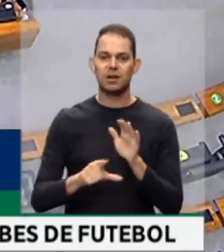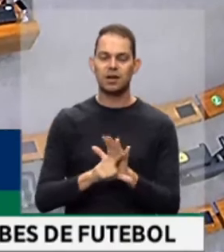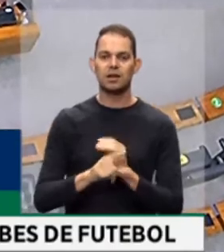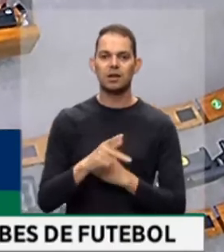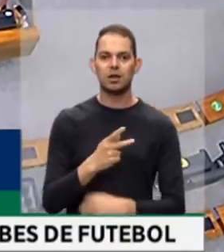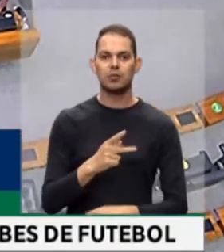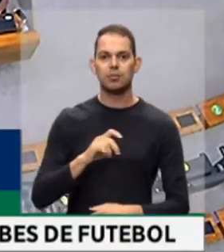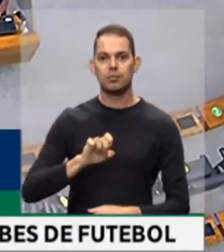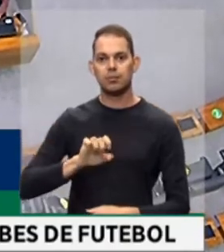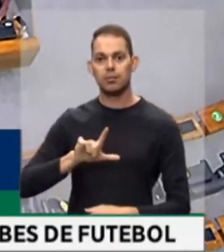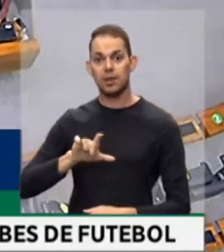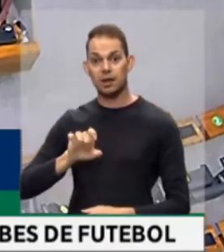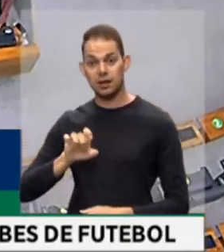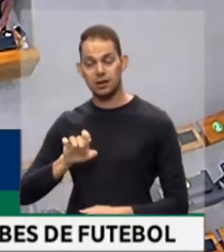SIGNIFICA A MANUTENÇÃO DO TEXTO QUE EXISTE HOJE O ART.